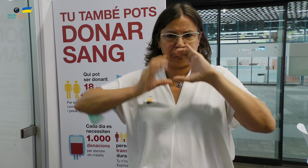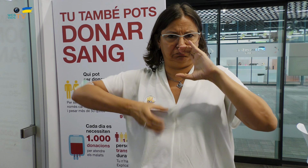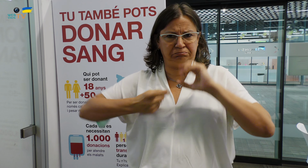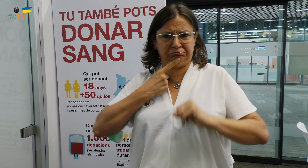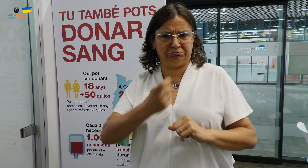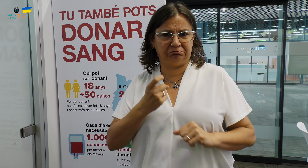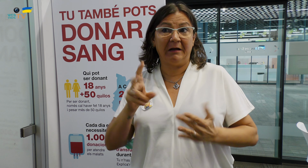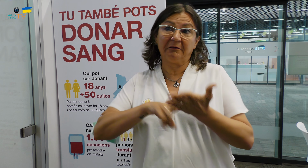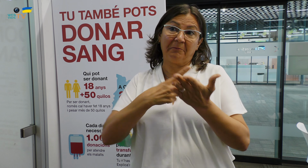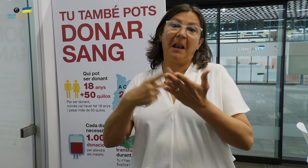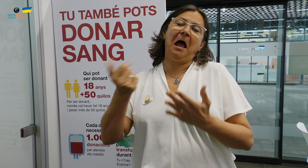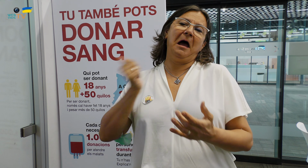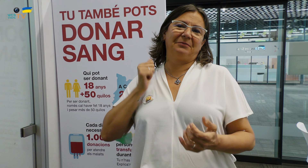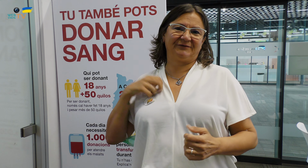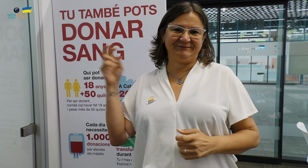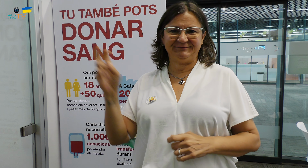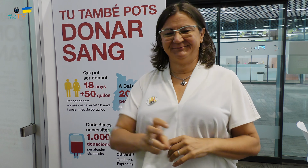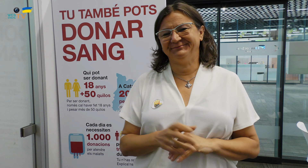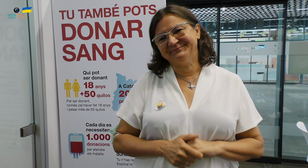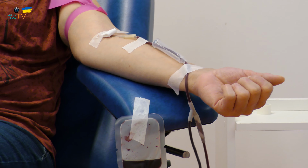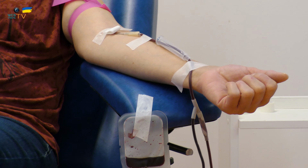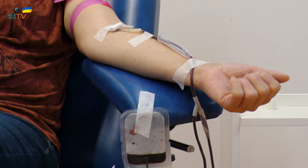perquè és molt difícil comunicar-me però com que n’hi ha, he aprofitat.